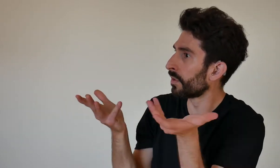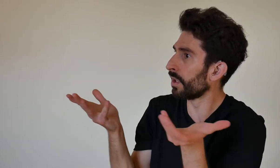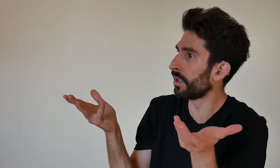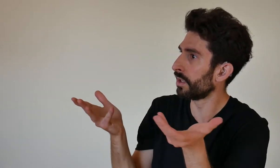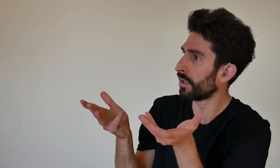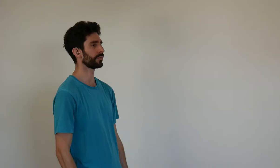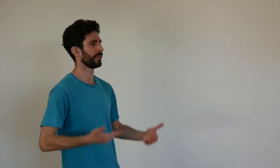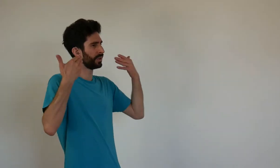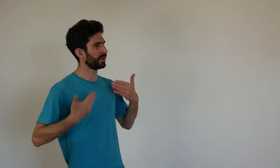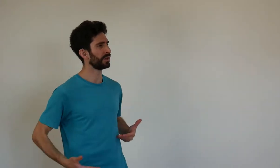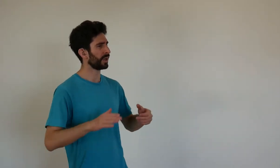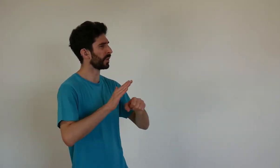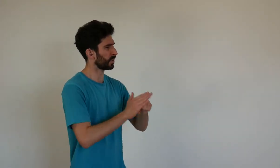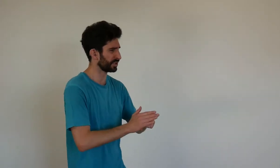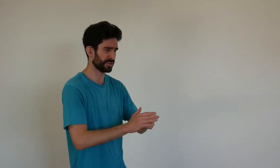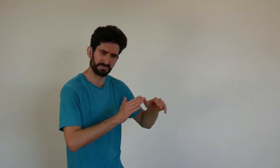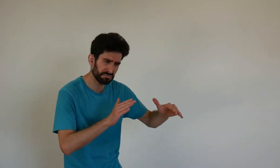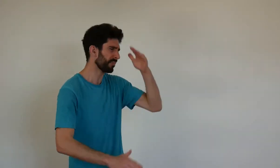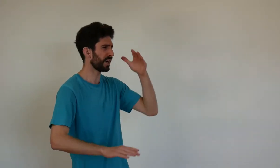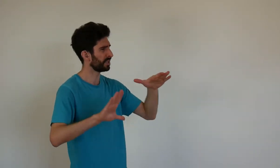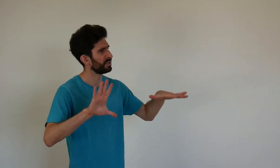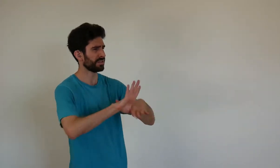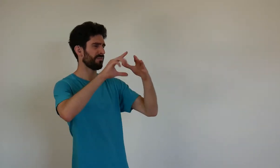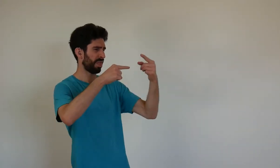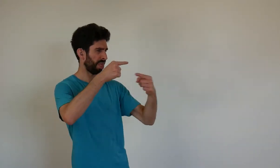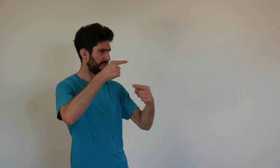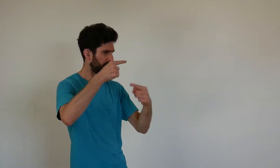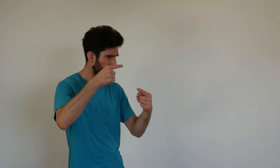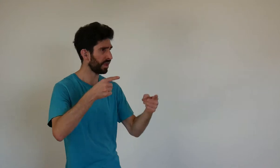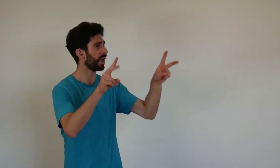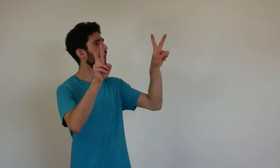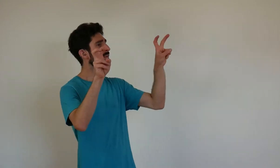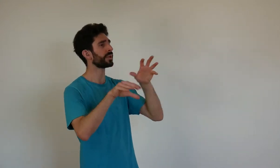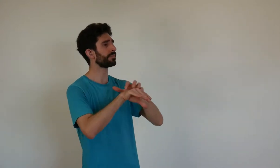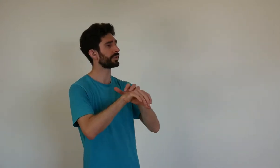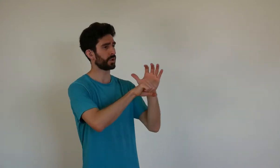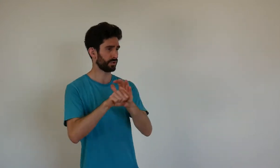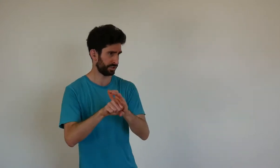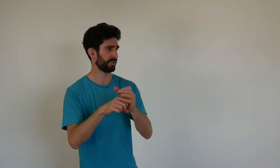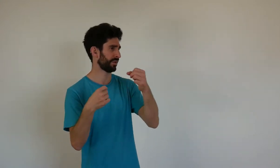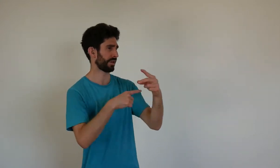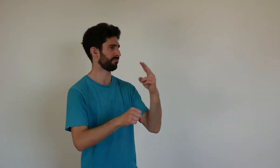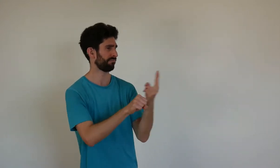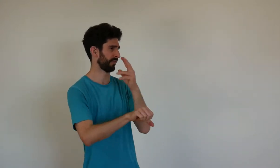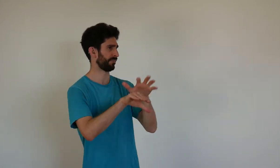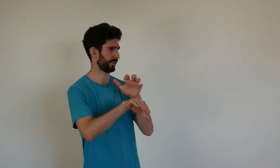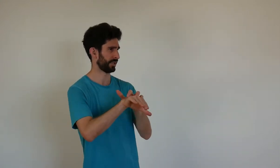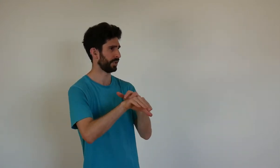Ben quoi ? En tant que gaucher, j'en ai marre des images négatives. L'expression "pied gauche" veut dire "mauvais pied".